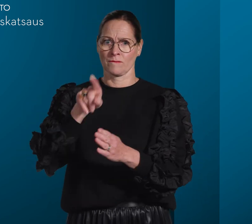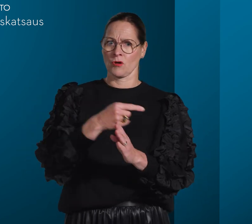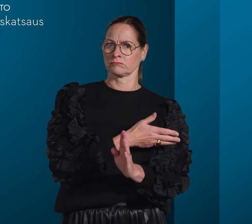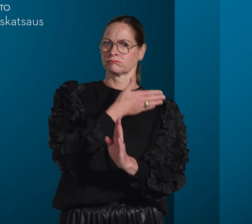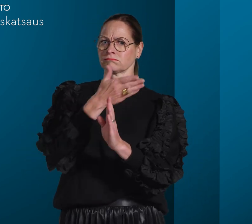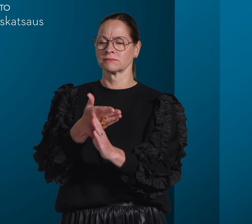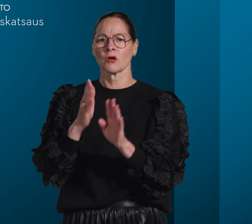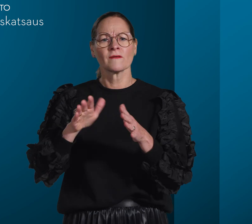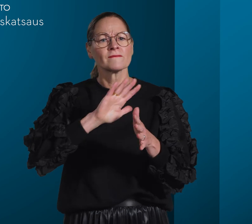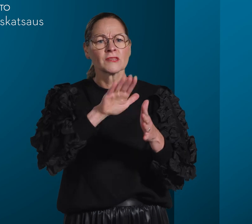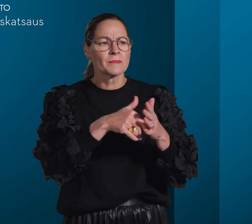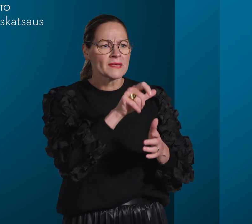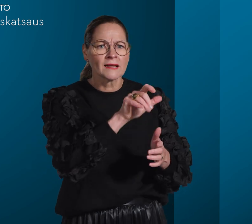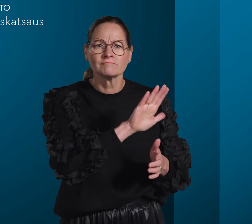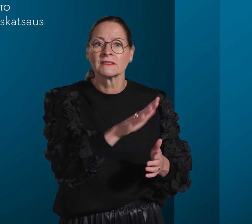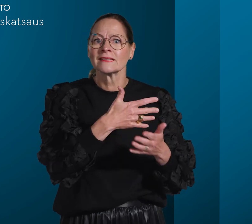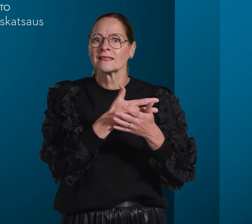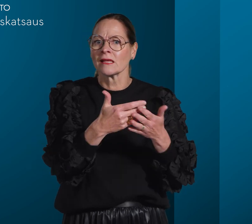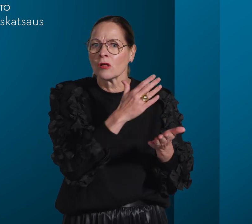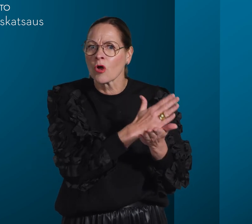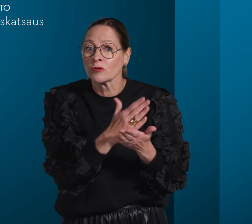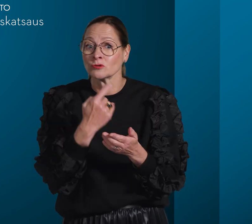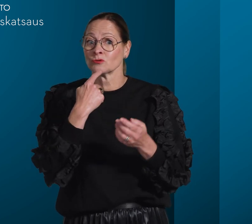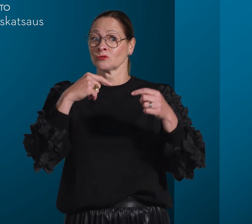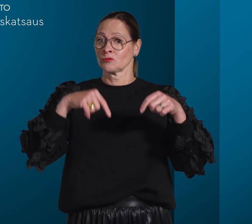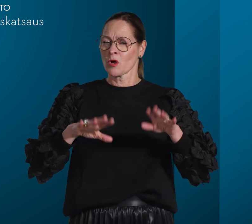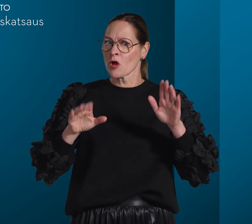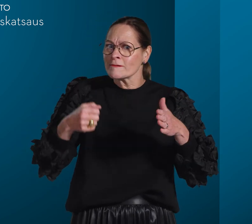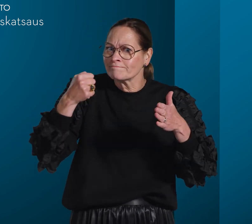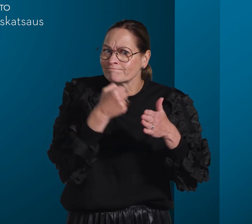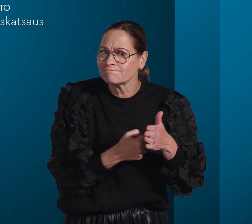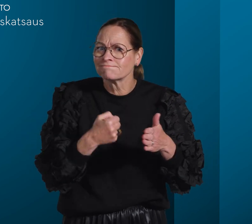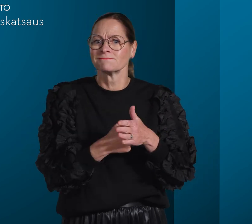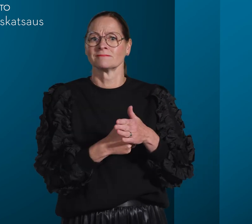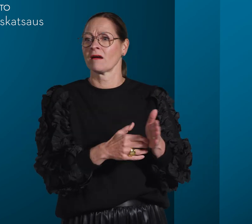joka on ajanut viittomakielisten kielellisiä oikeuksia Suomessa, -